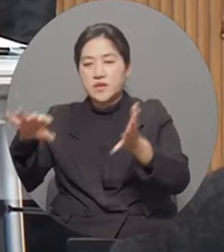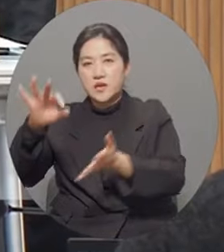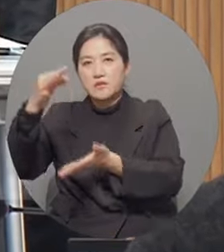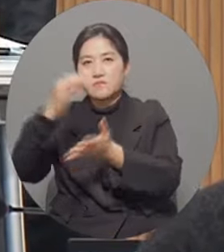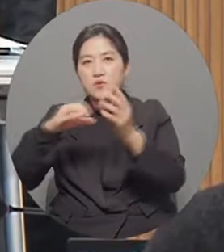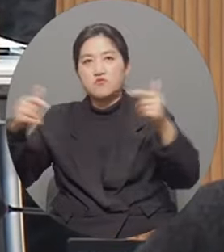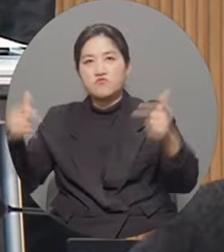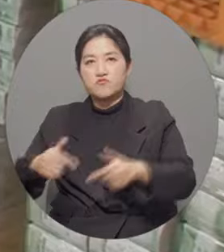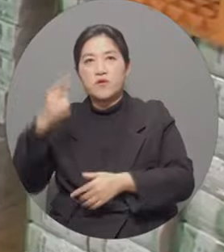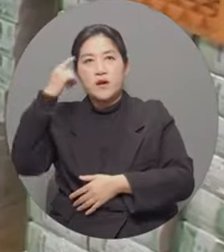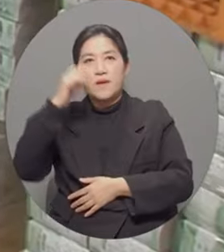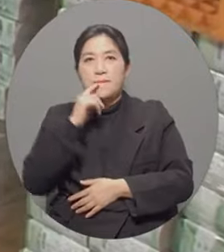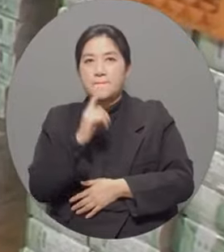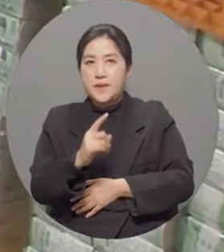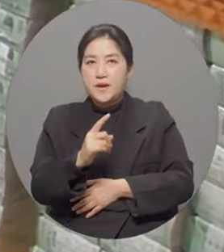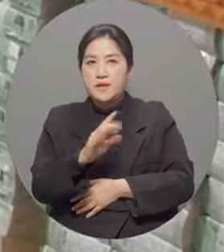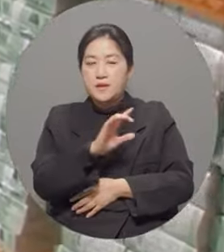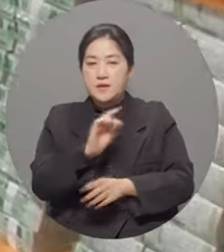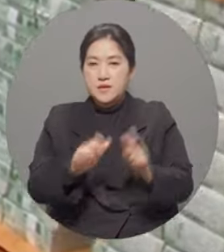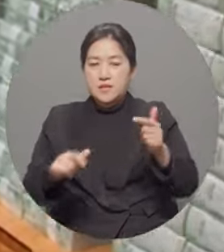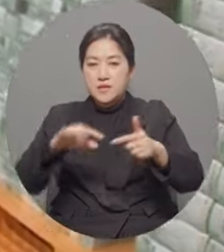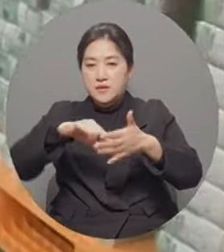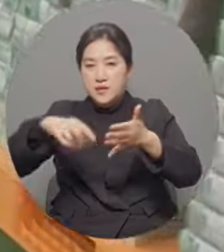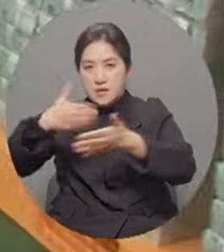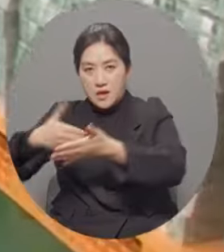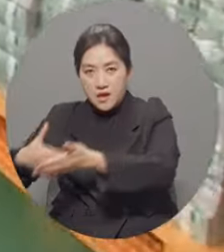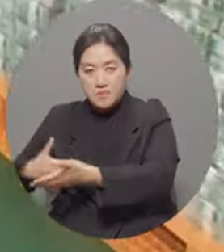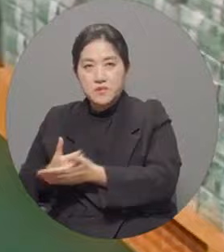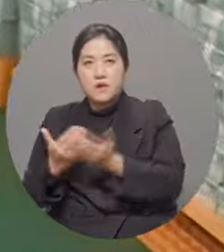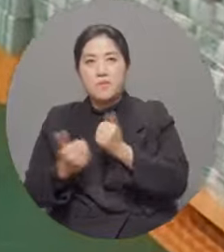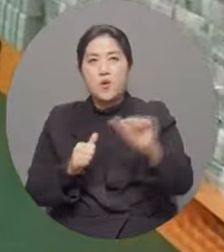2000억 원의 세수가 더 줄어들 것으로 예상된다고 밝혔습니다.